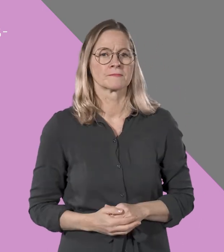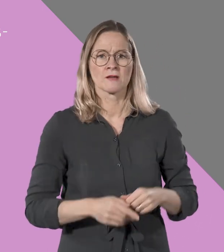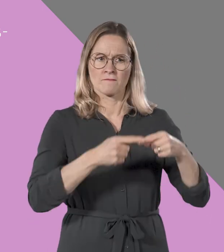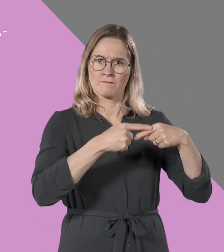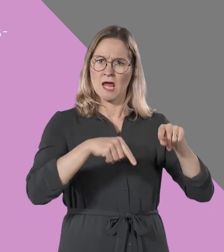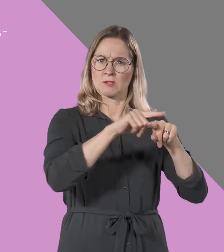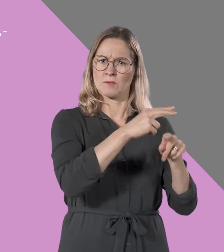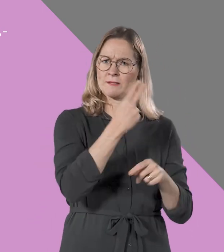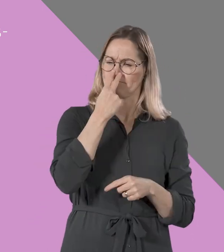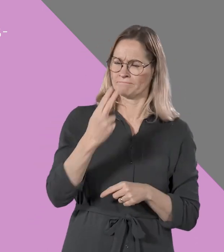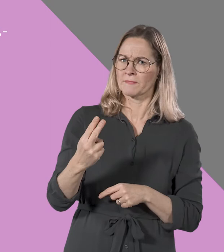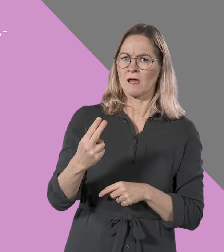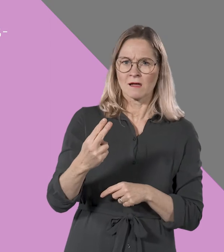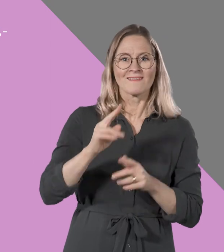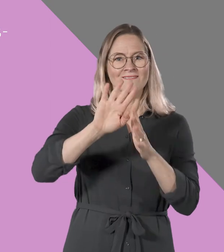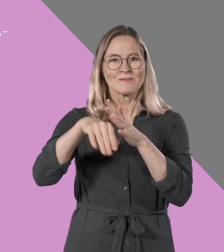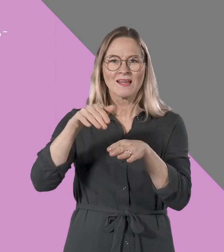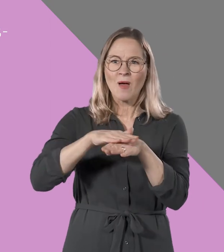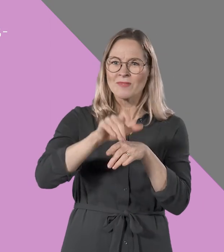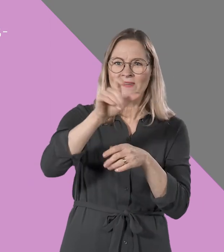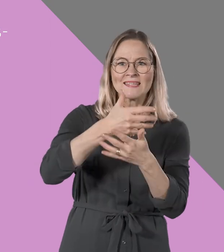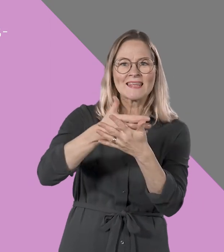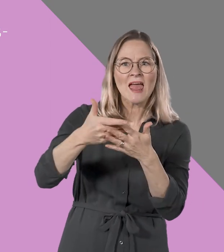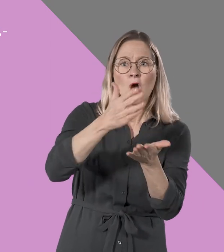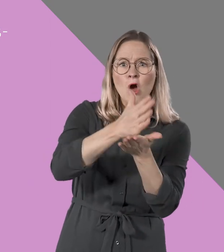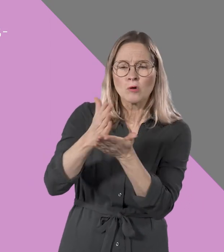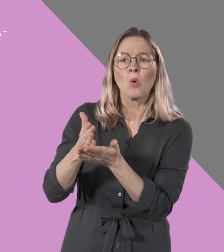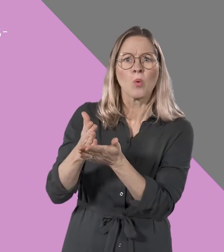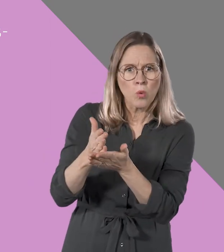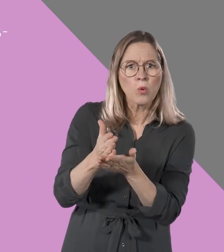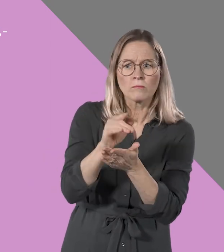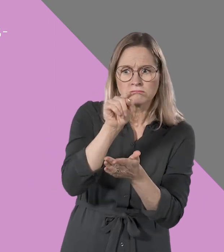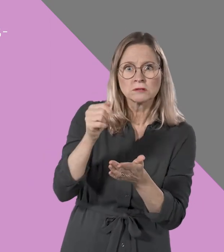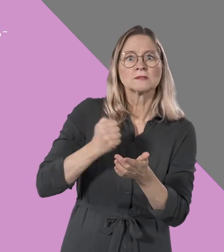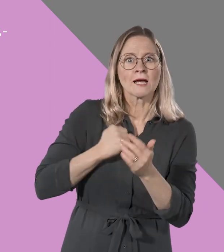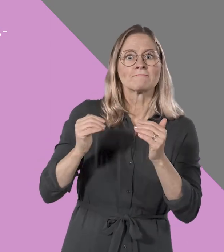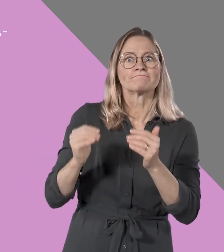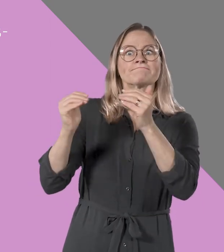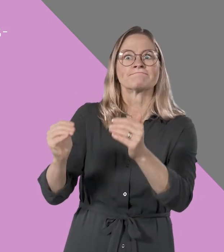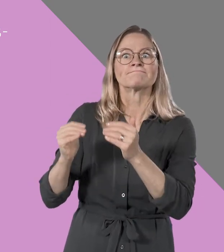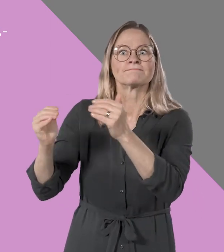Valiokunnan mukaan viittomakieltä käyttävien kielellisiä oikeuksia on saatu edistettyä, -